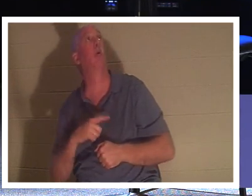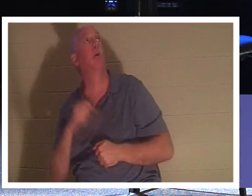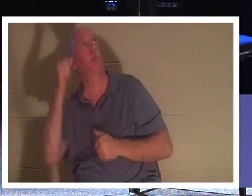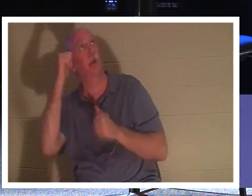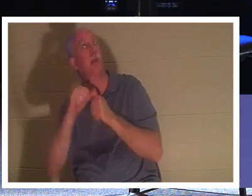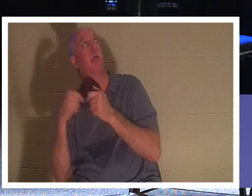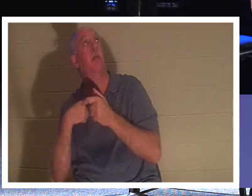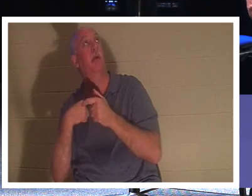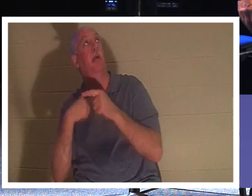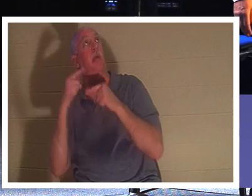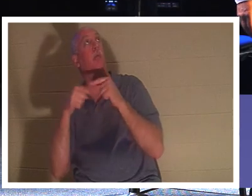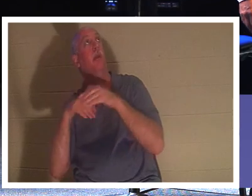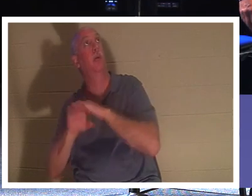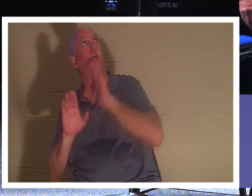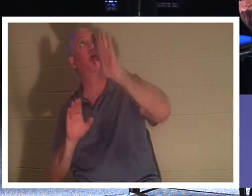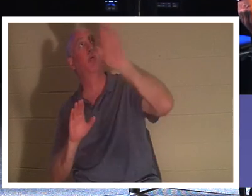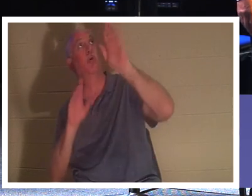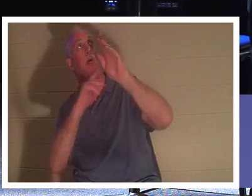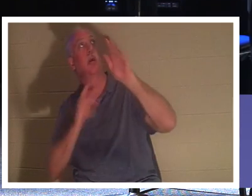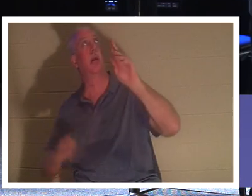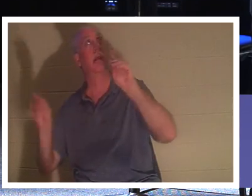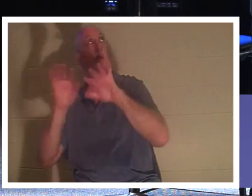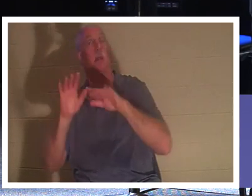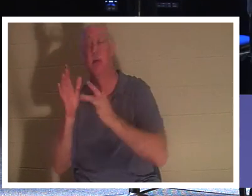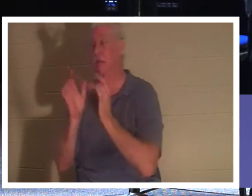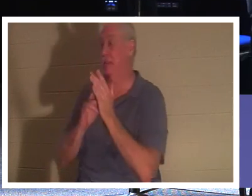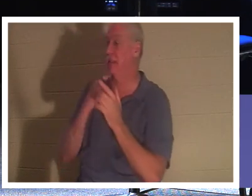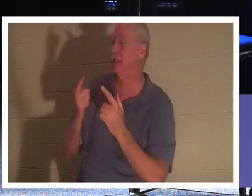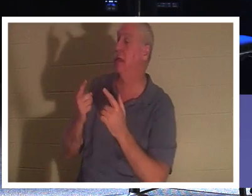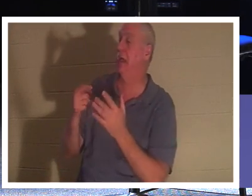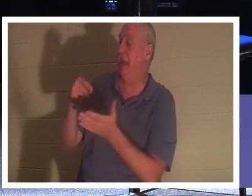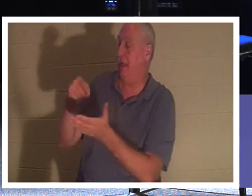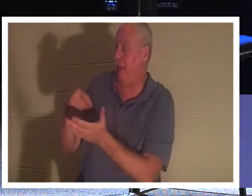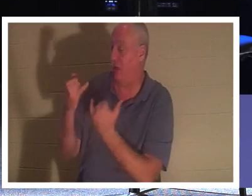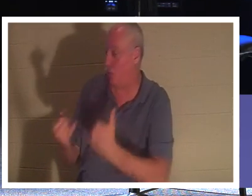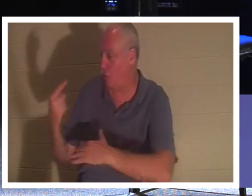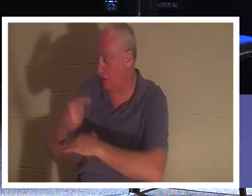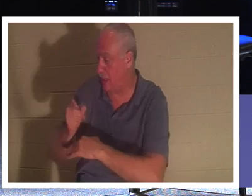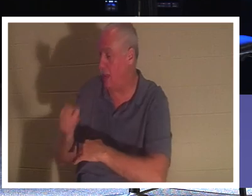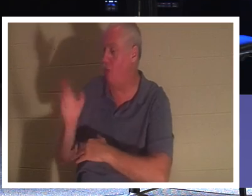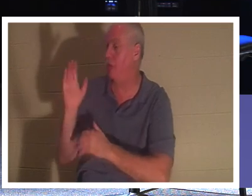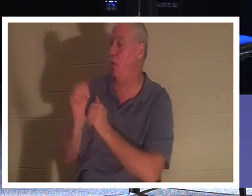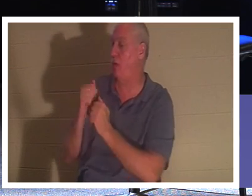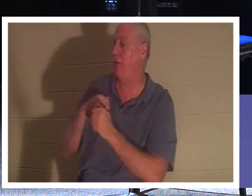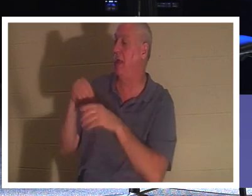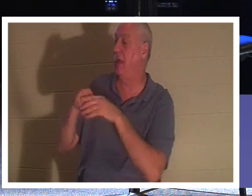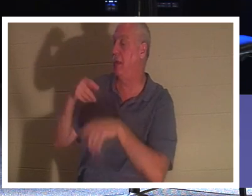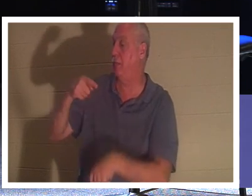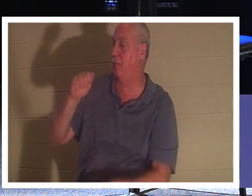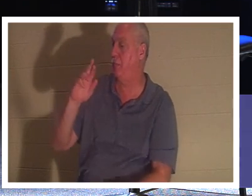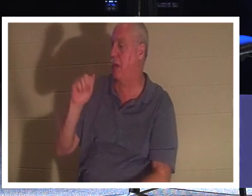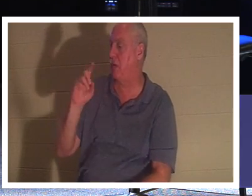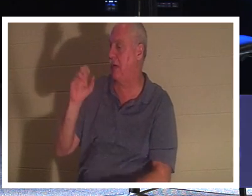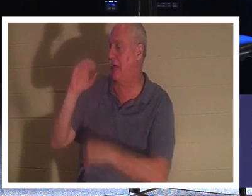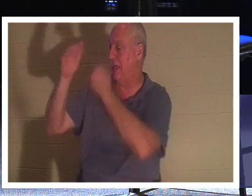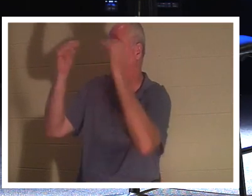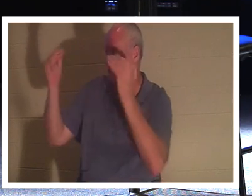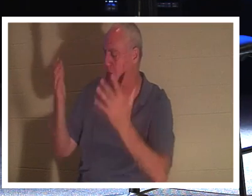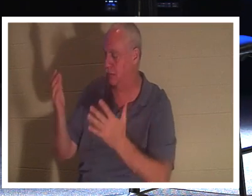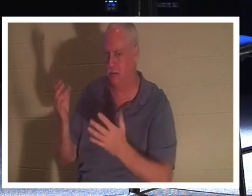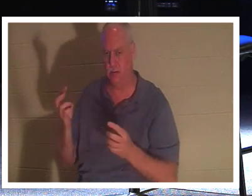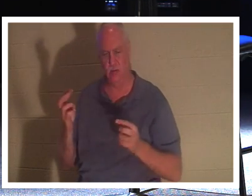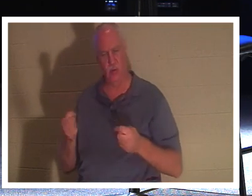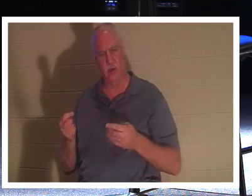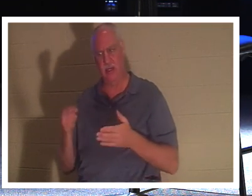イエスは彼に何と言いましたか？ 「今日あなたは私と一緒に楽園にいるでしょう。」ああ、この日は言いたいのですね。 あなたが来られる